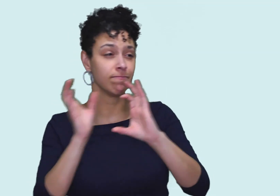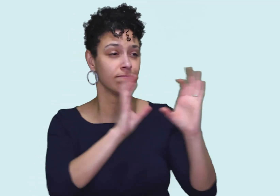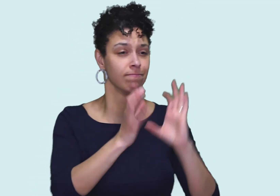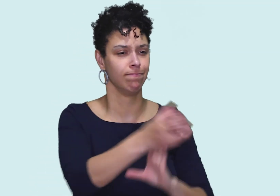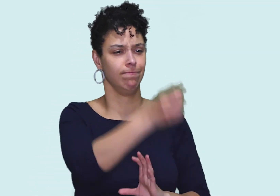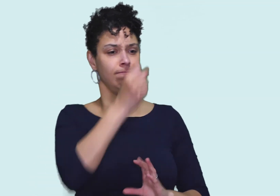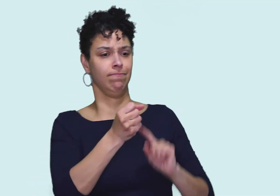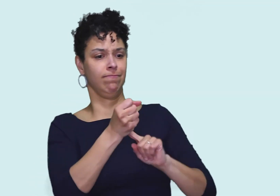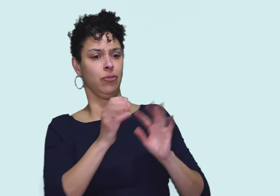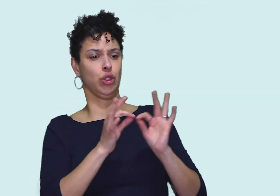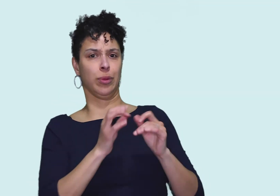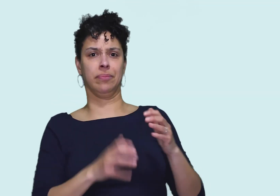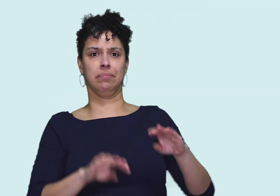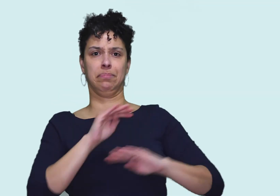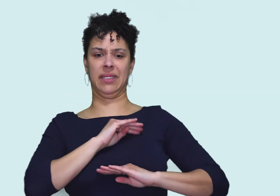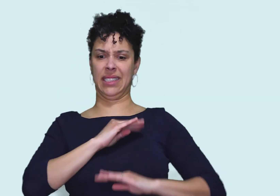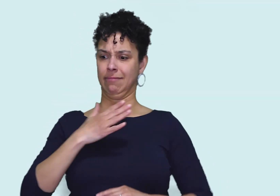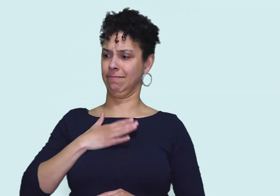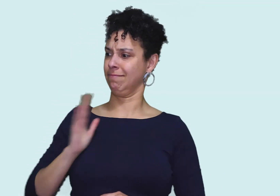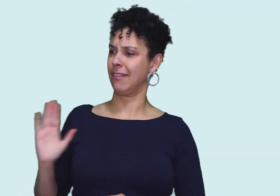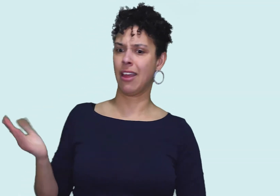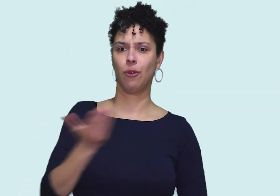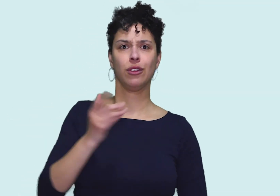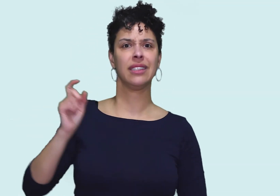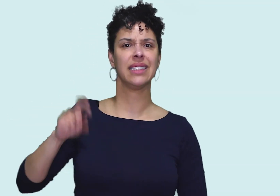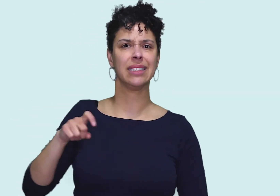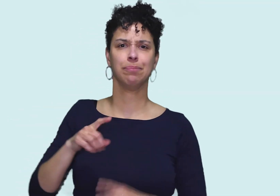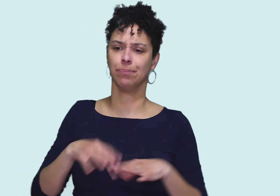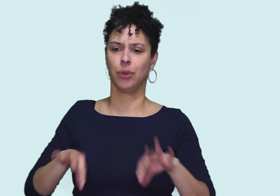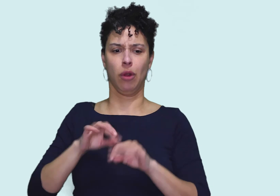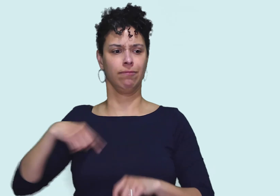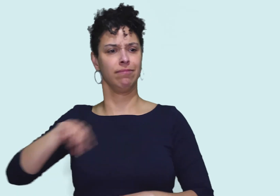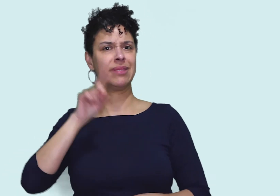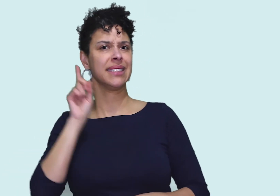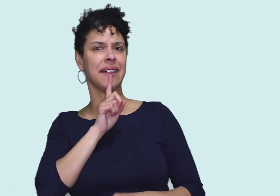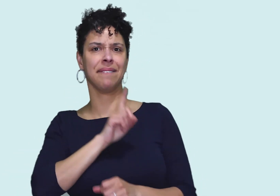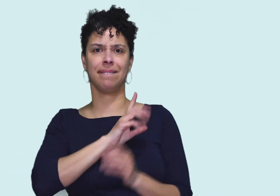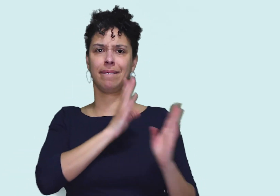Cuando se trata de contratar a un intérprete, es fundamental que la persona sorda participe